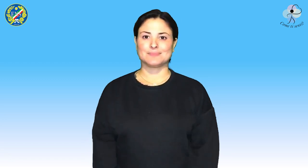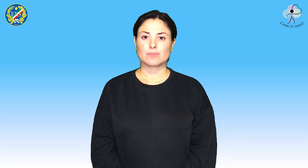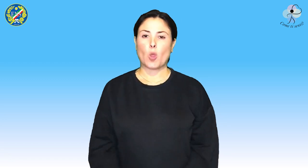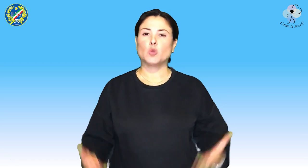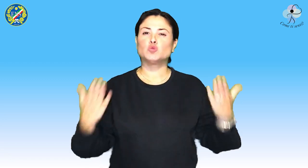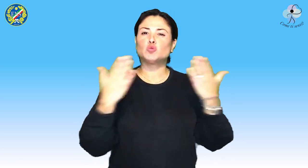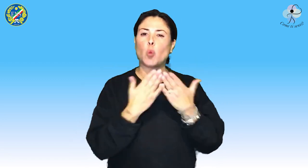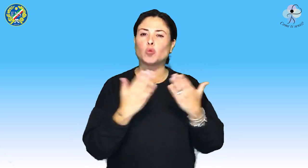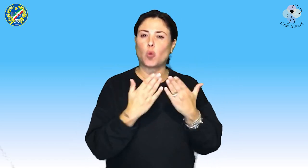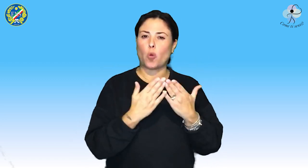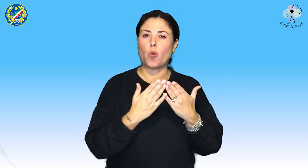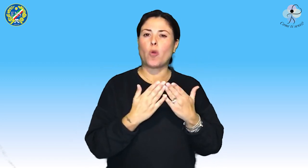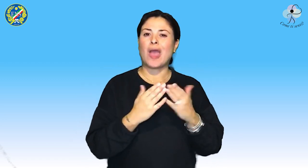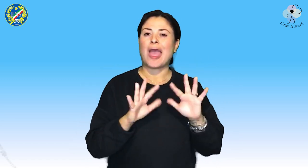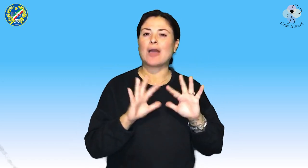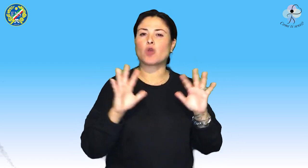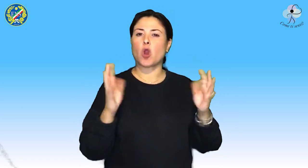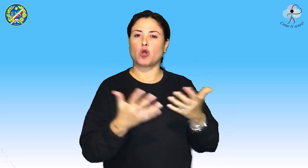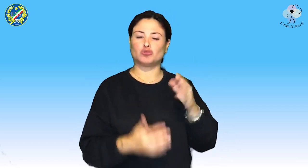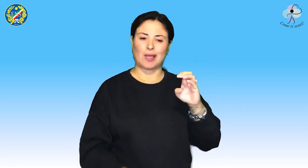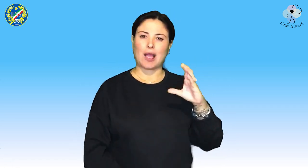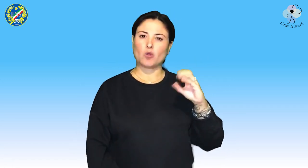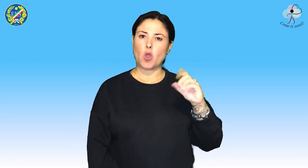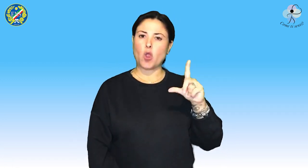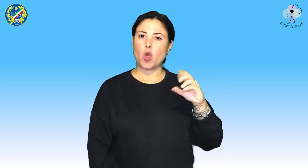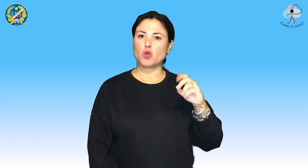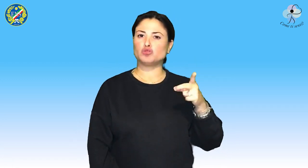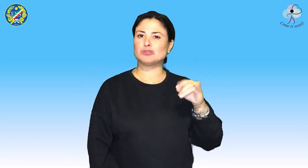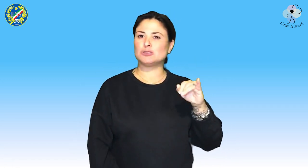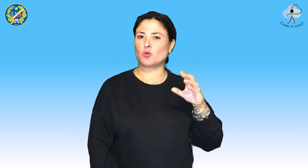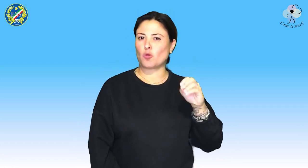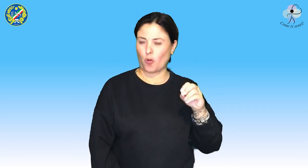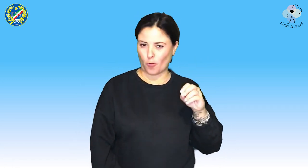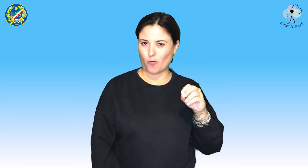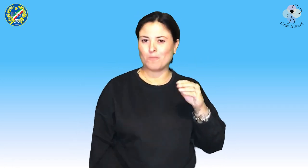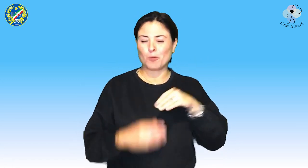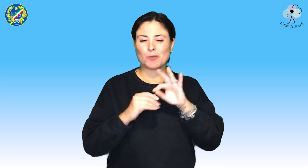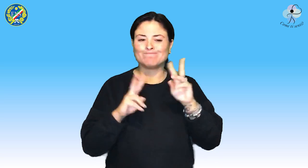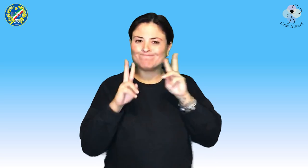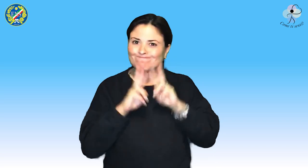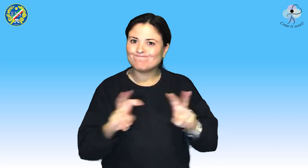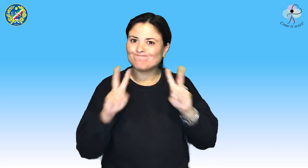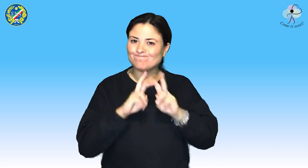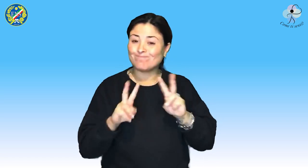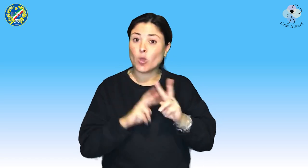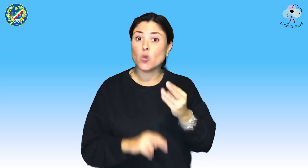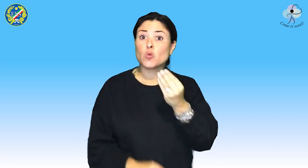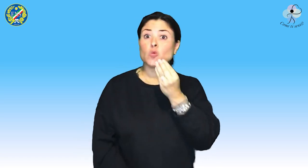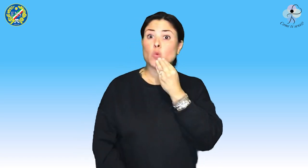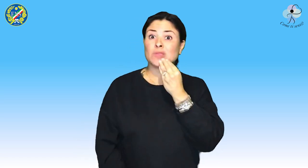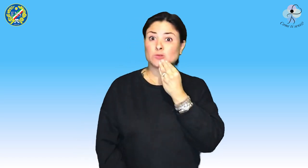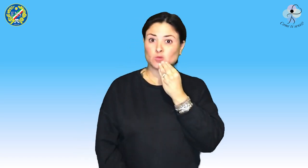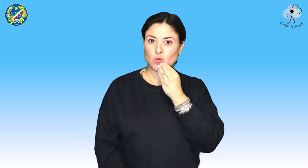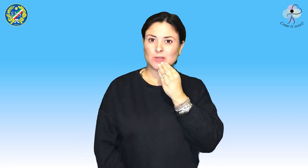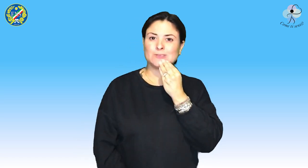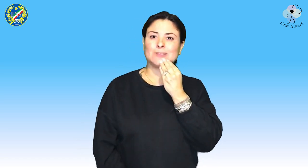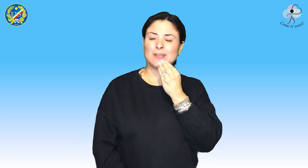In questo studio ecologico, che ha avuto un ruolo centrale nella ricerca sulla nutrizione